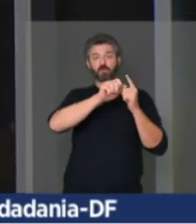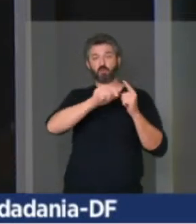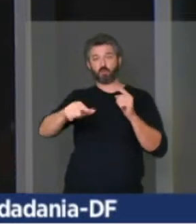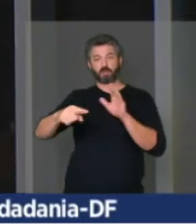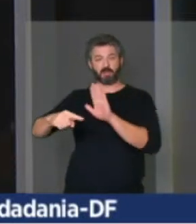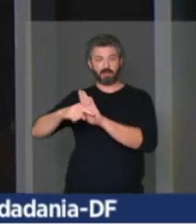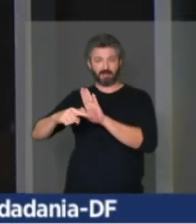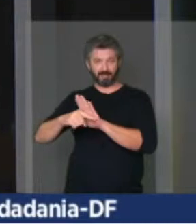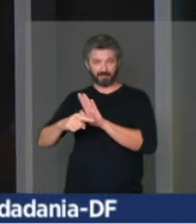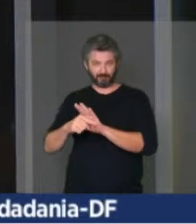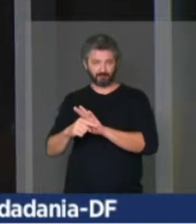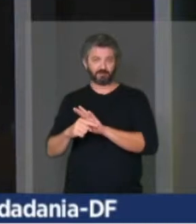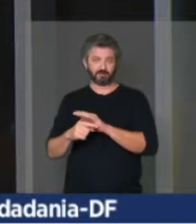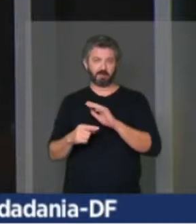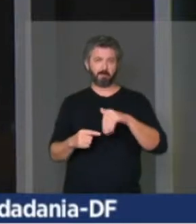SAÚDE, MENCIONA A DECISÃO DE INCLUIR GESTANTES SEM